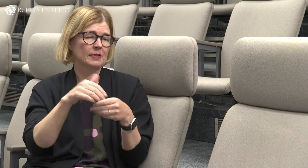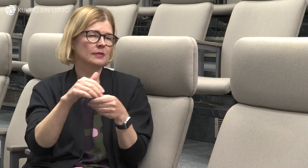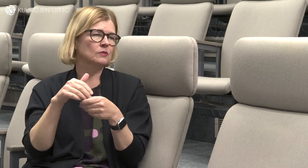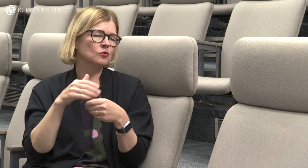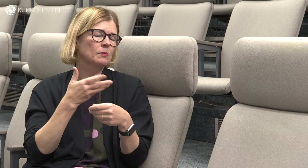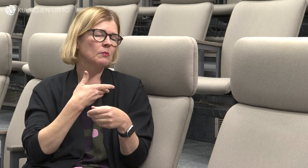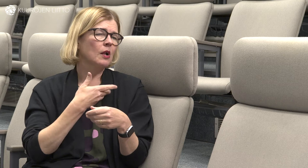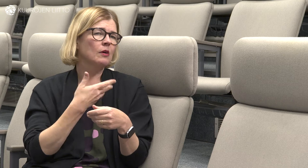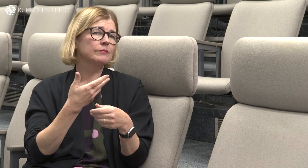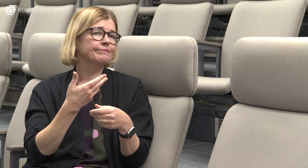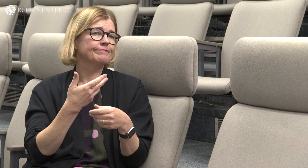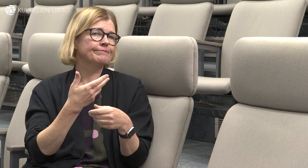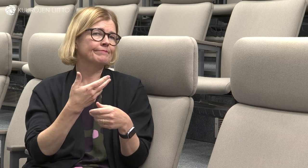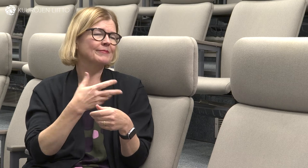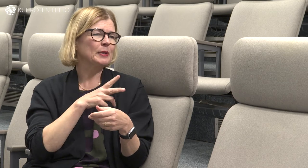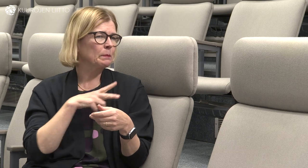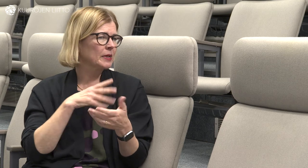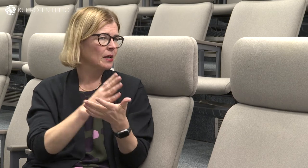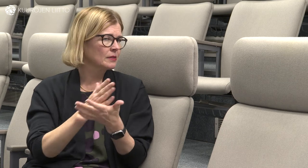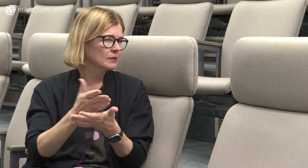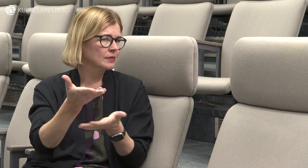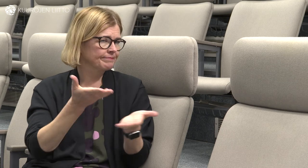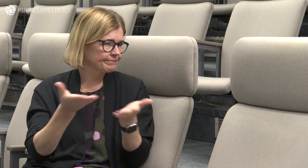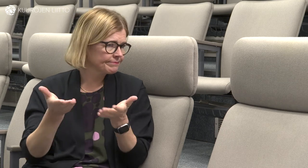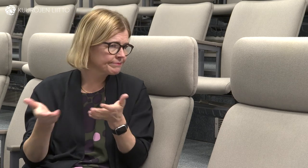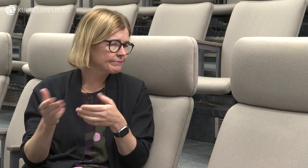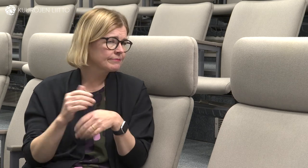Jäsenet toivat esiin monia kivuliaita kokemuksia, -